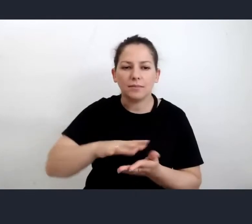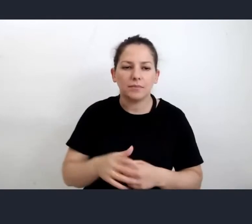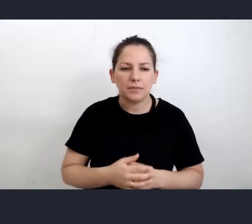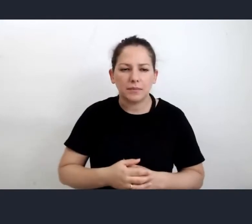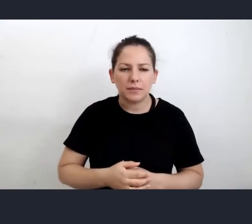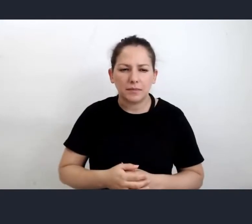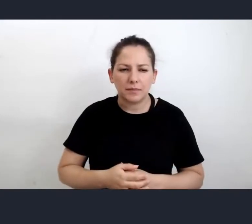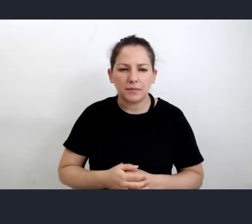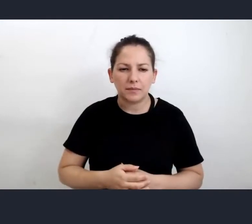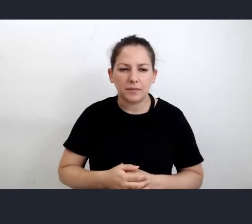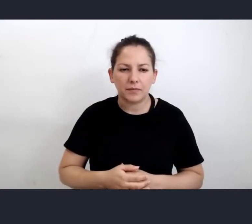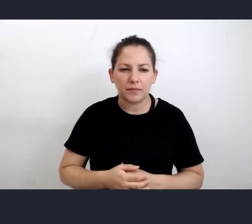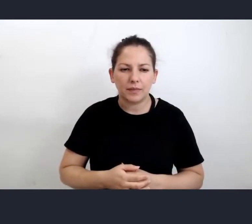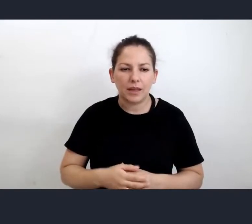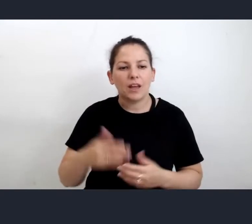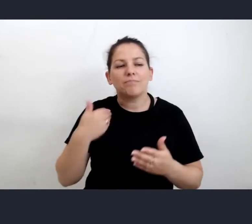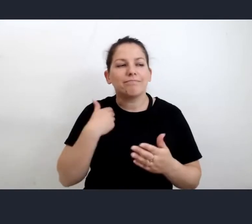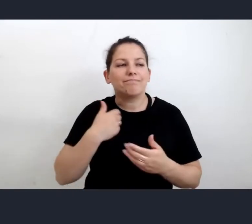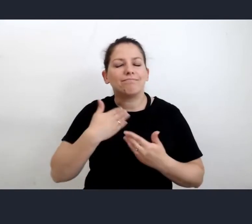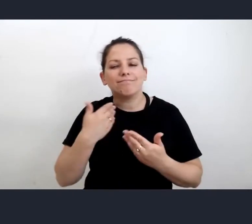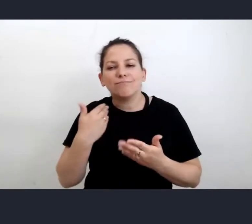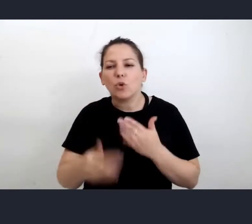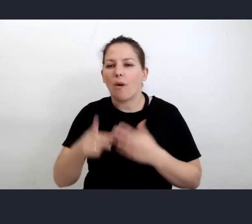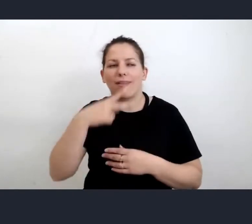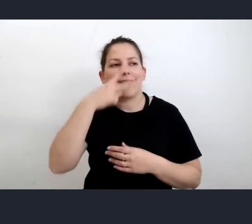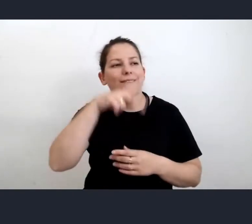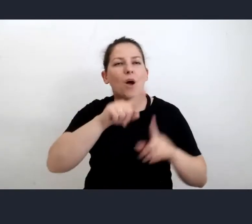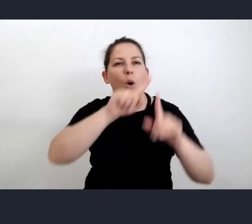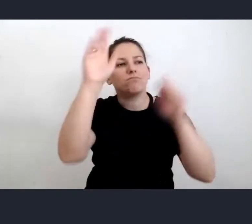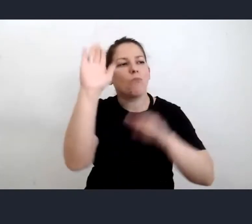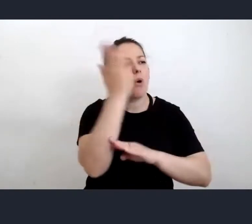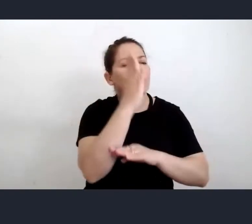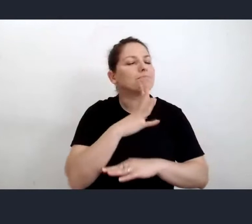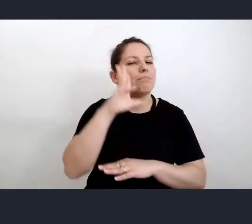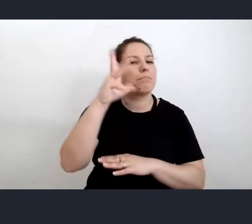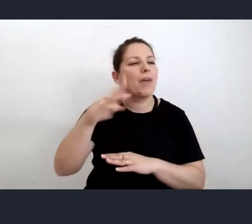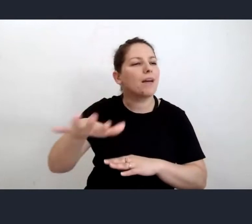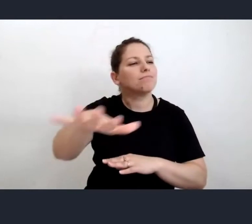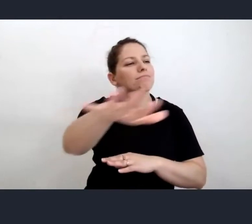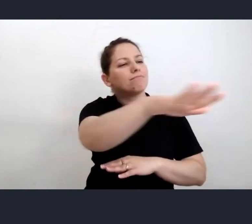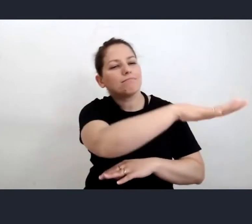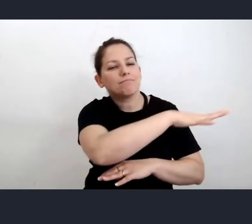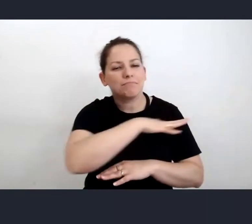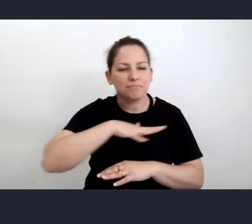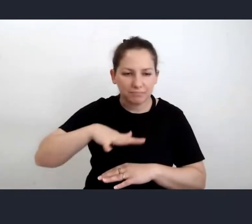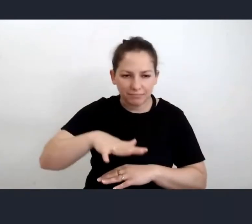Żałuję, że właśnie nie widzicie państwo tutaj z naszych okien... widać nasze piękne Góry Sowie, do których zapraszam.